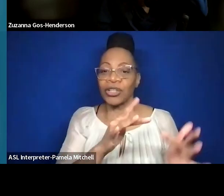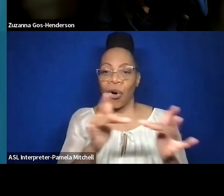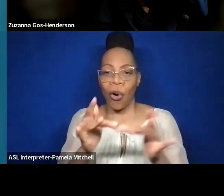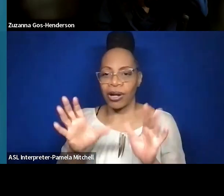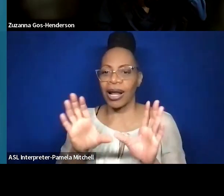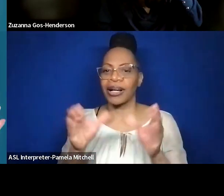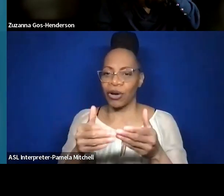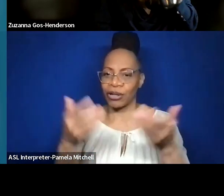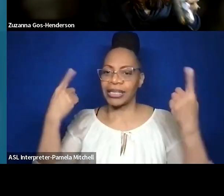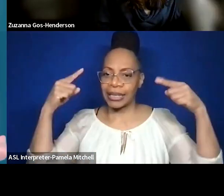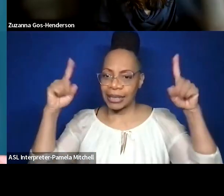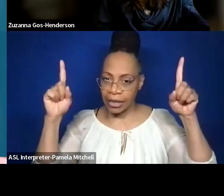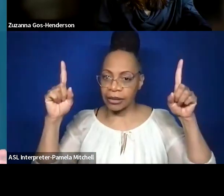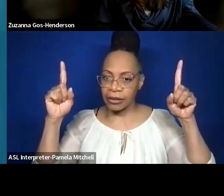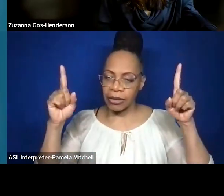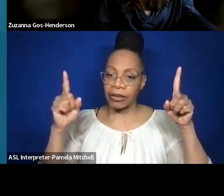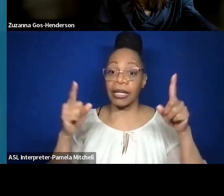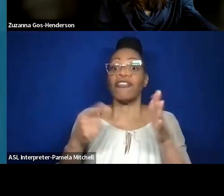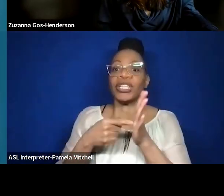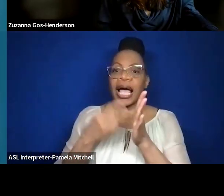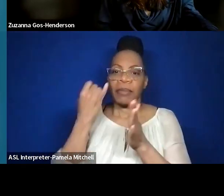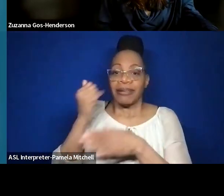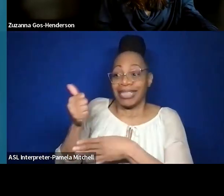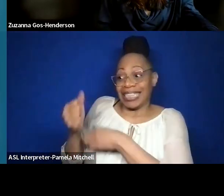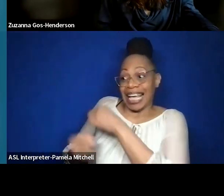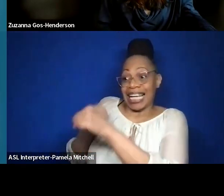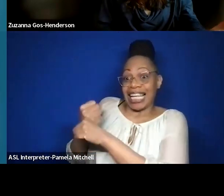de si lo tomaste hace 10 años, tal vez tómalo como repaso, ¿sabes?